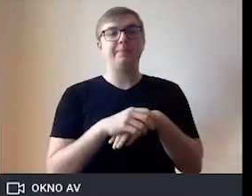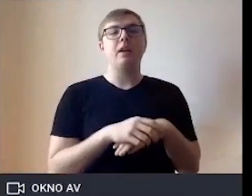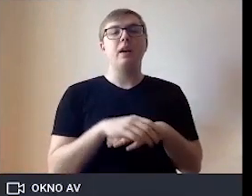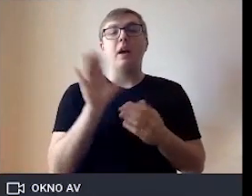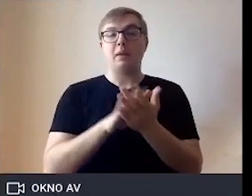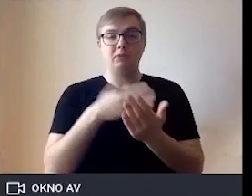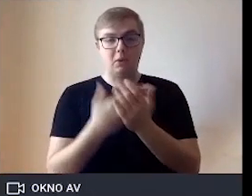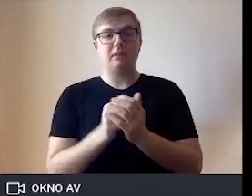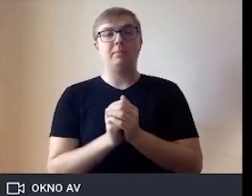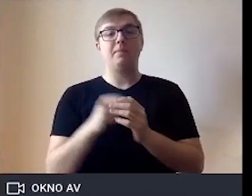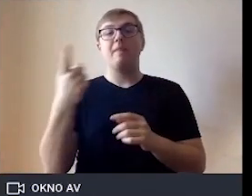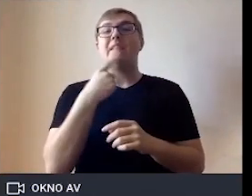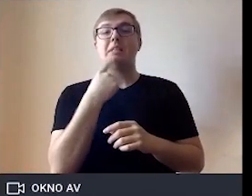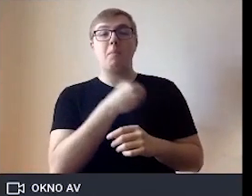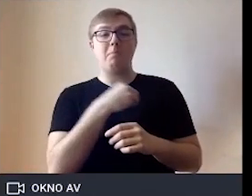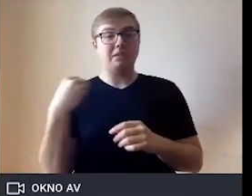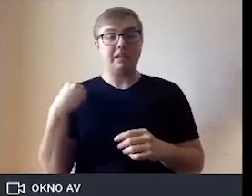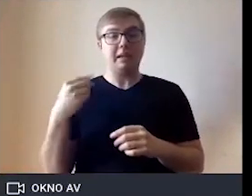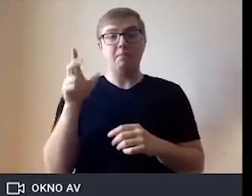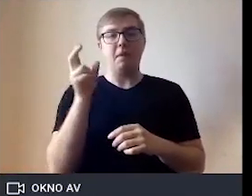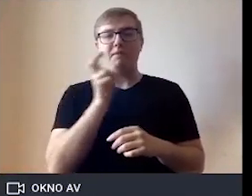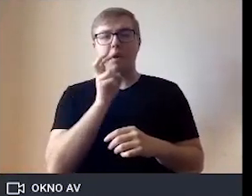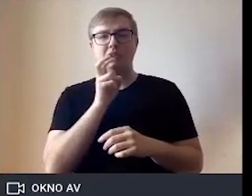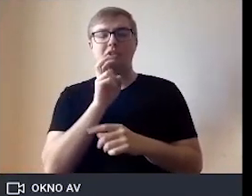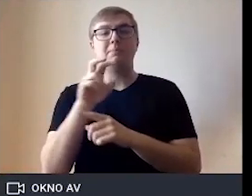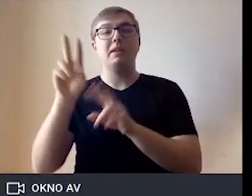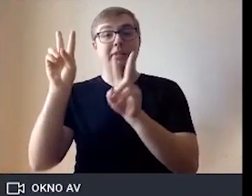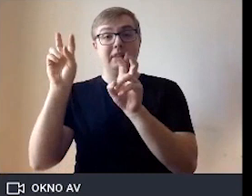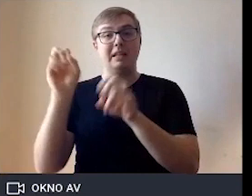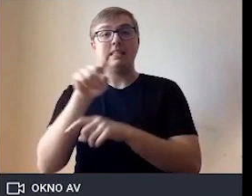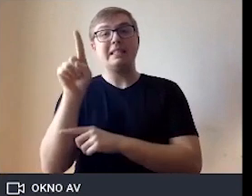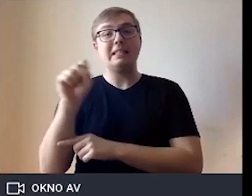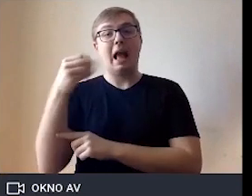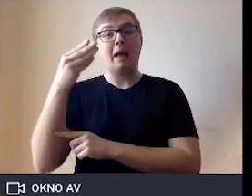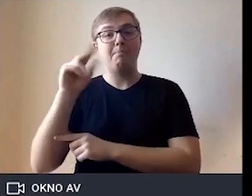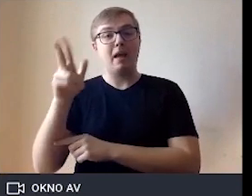Na przykład w języku polskim fonicznym: ZAMEK (PJM).